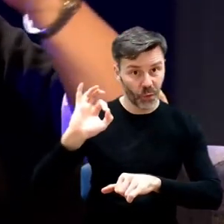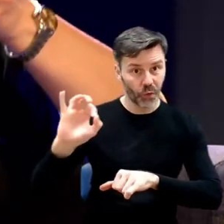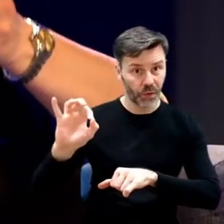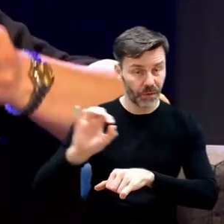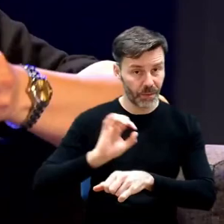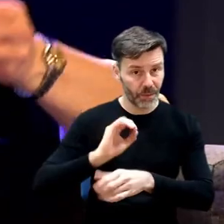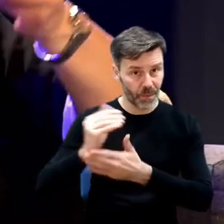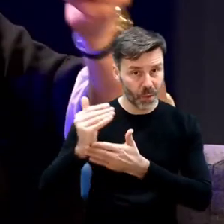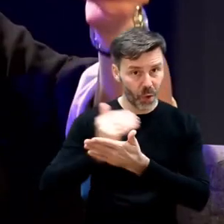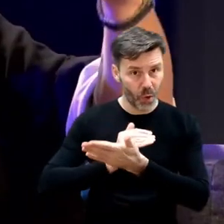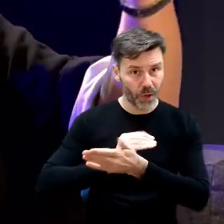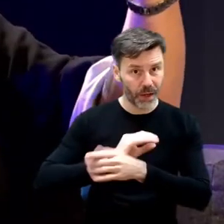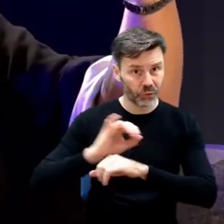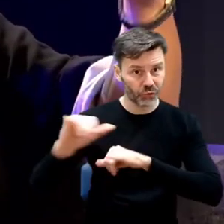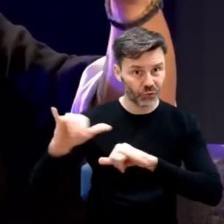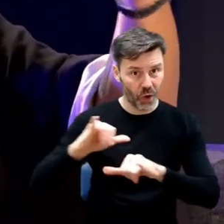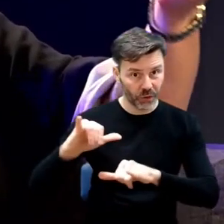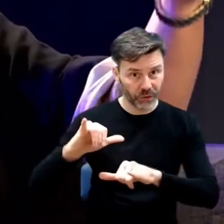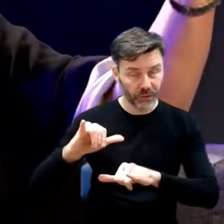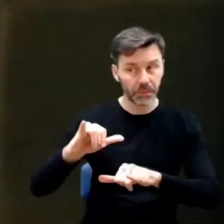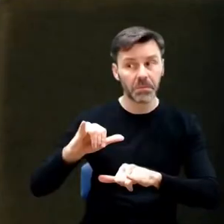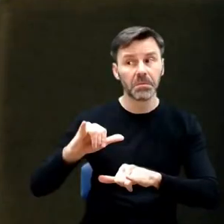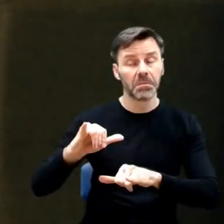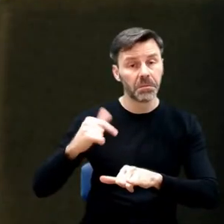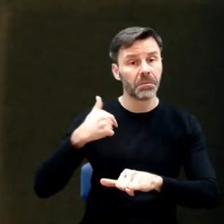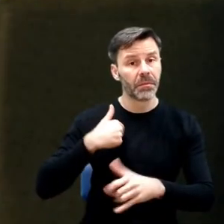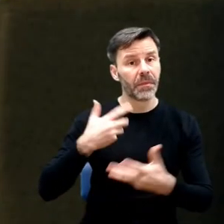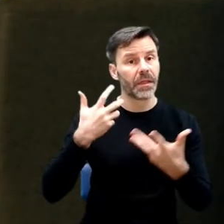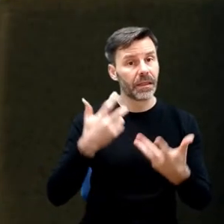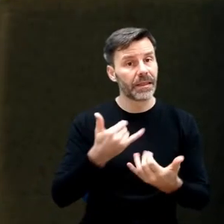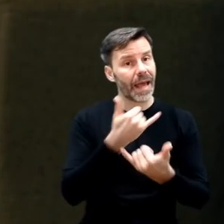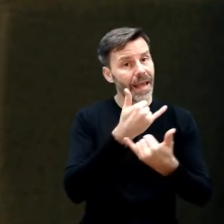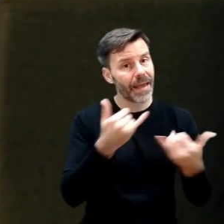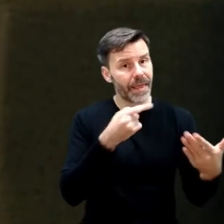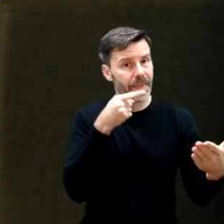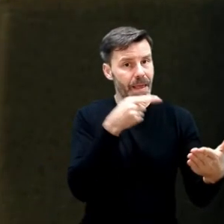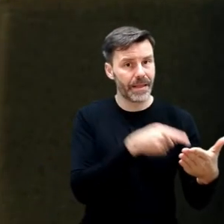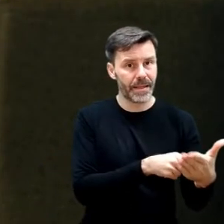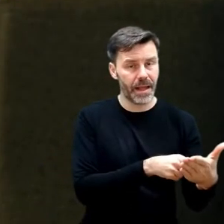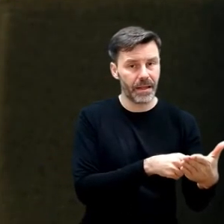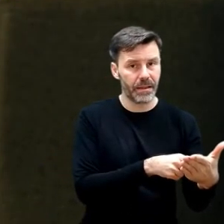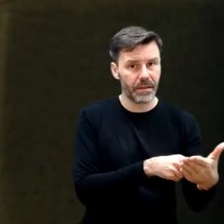to oczekujemy od niego innych celów, nie stricte finansowych.